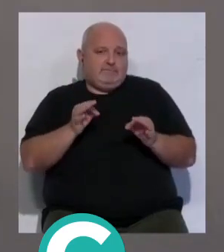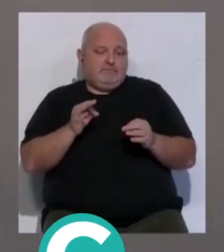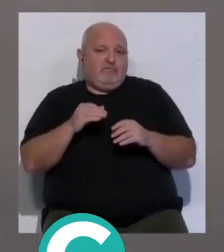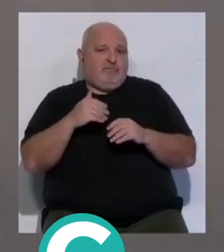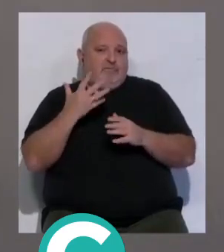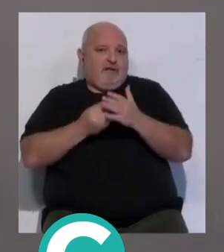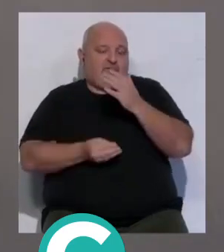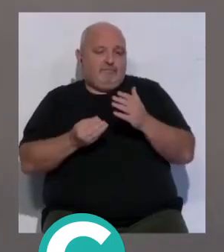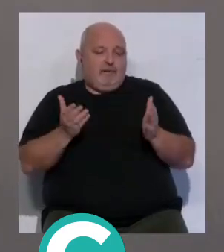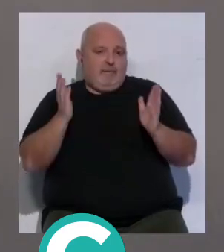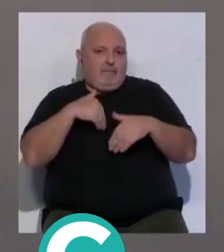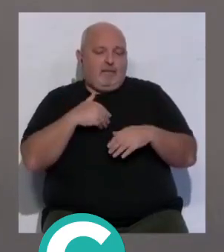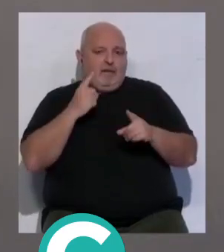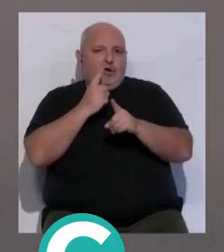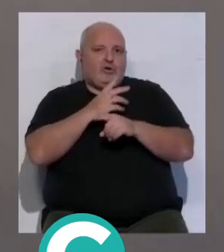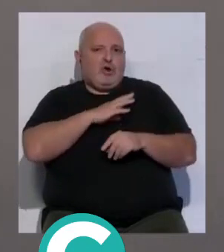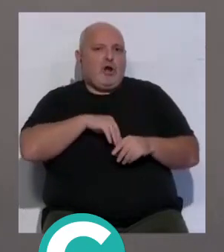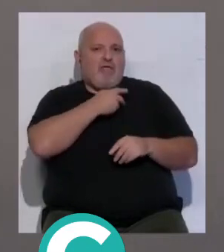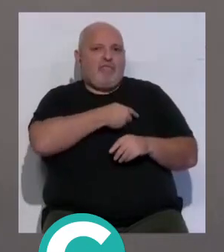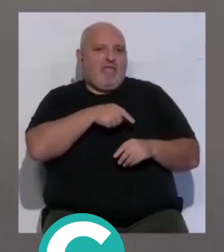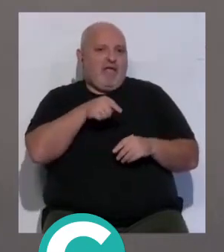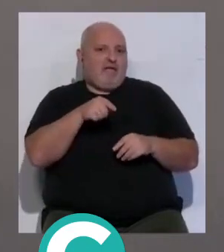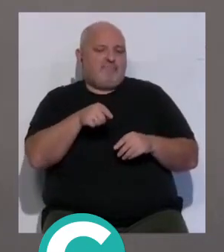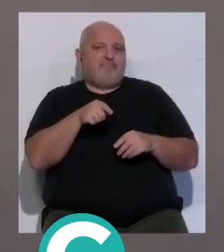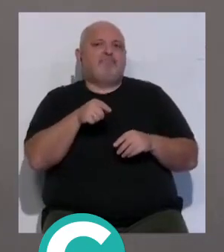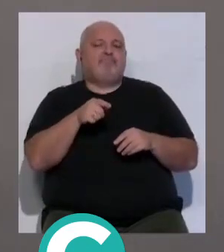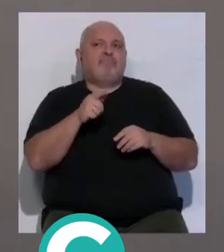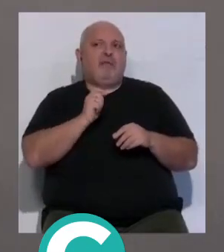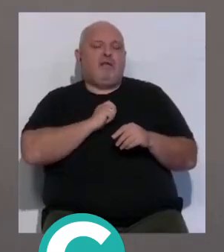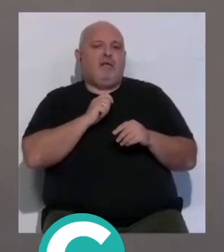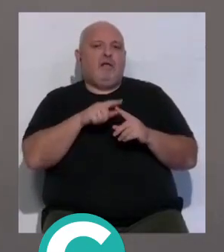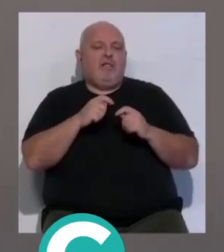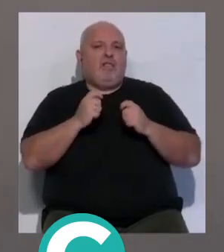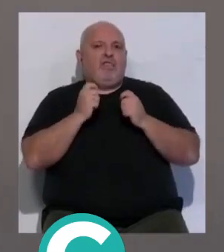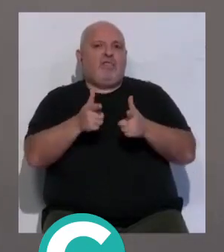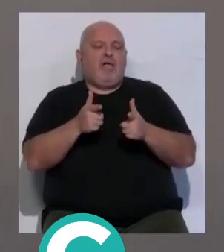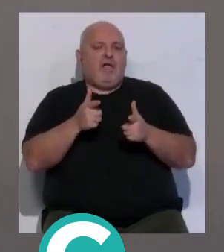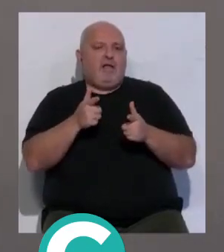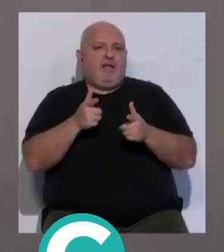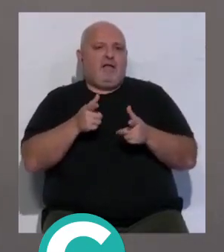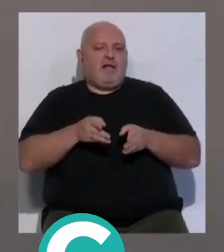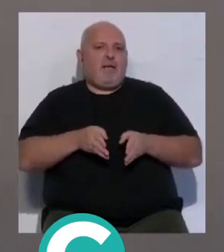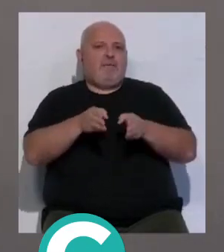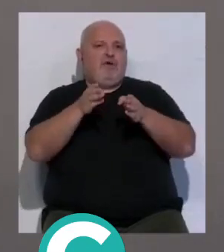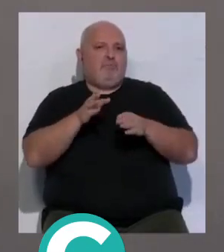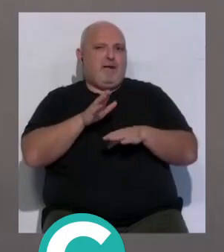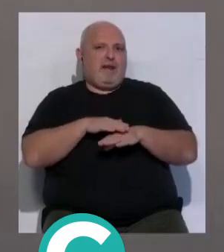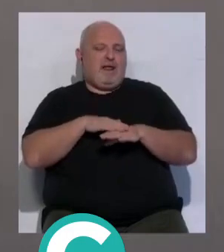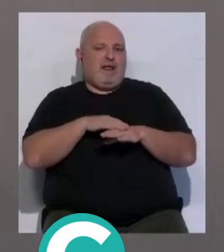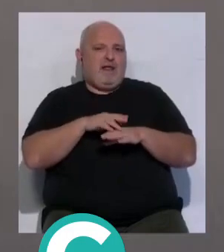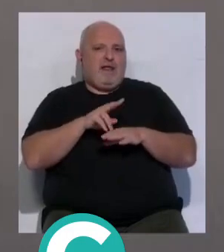en el partido contra el Croacia que le allanó el camino también para la Argentina de Messi